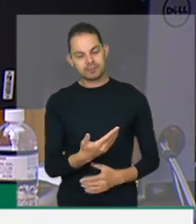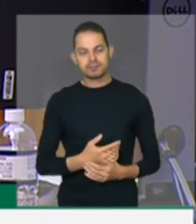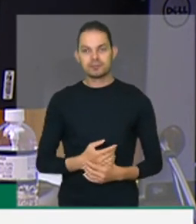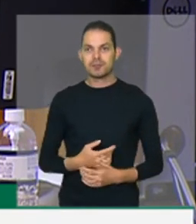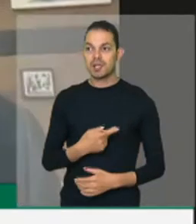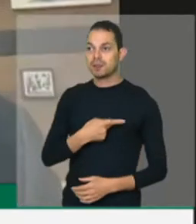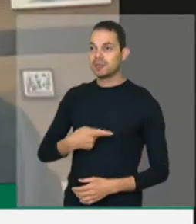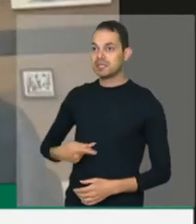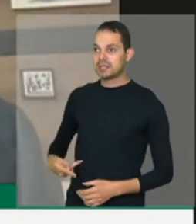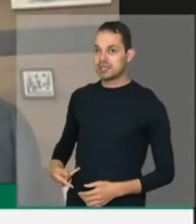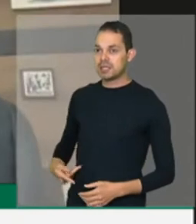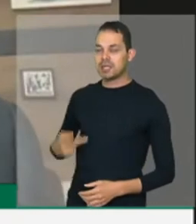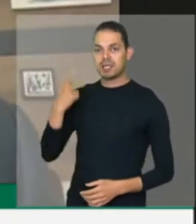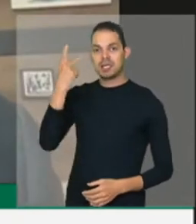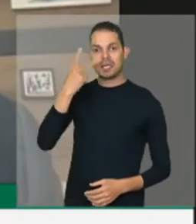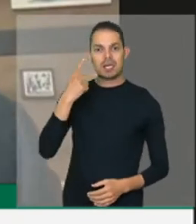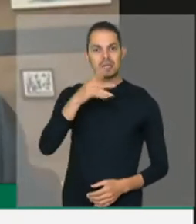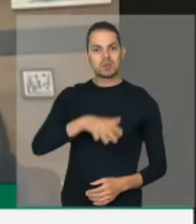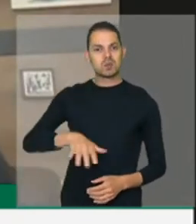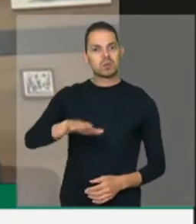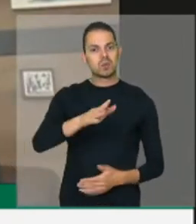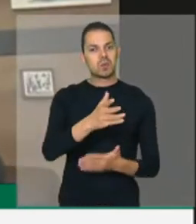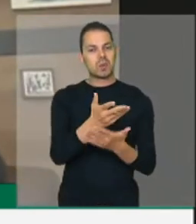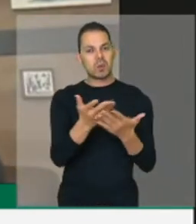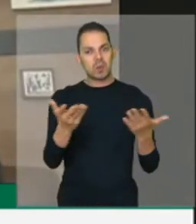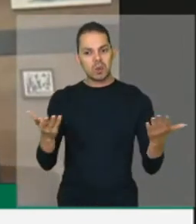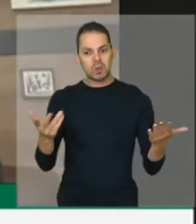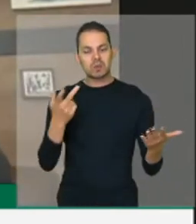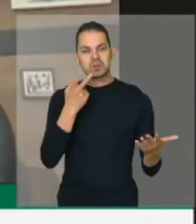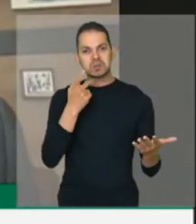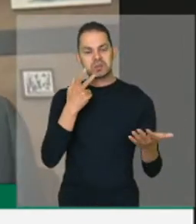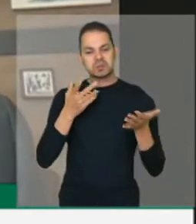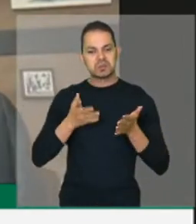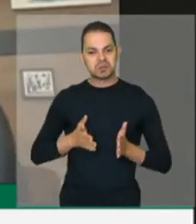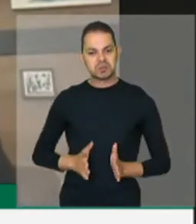GUIMARÃES]: SR. PRESIDENTE, SENHORAS E SENHORES PARLAMENTARES, DEPUTADO EDUARDO BISMARCK DO NOSSO